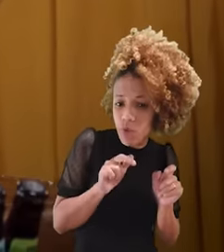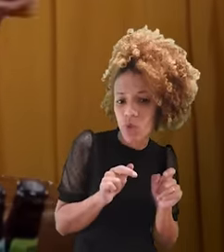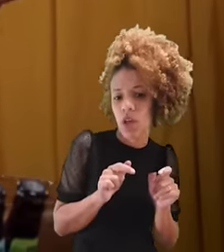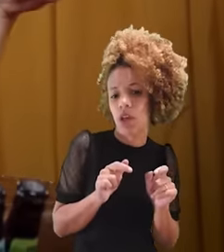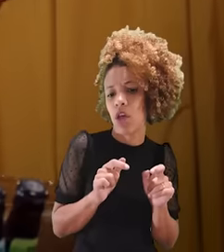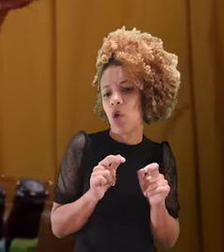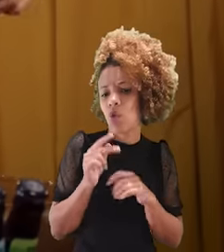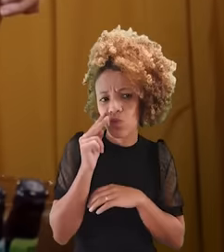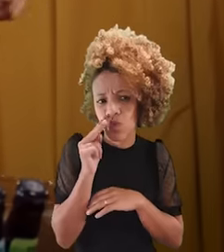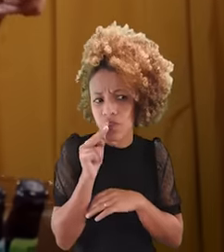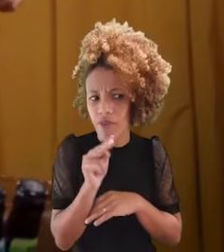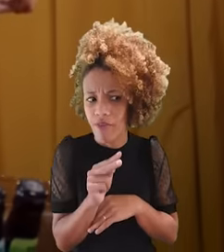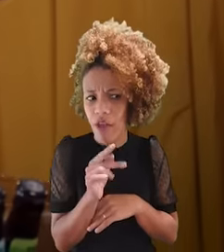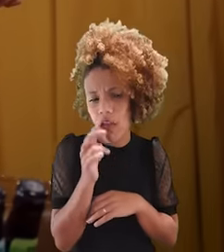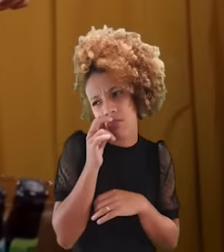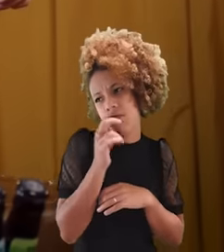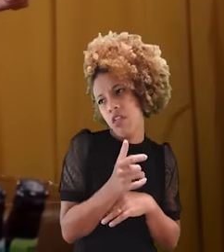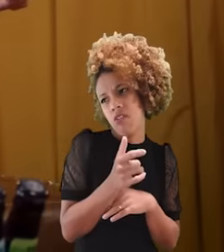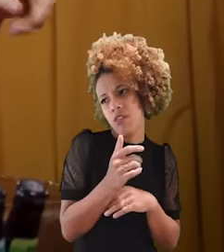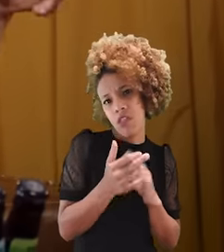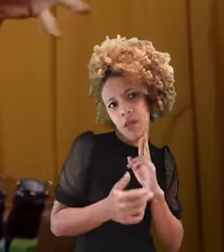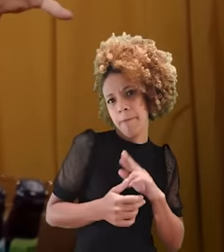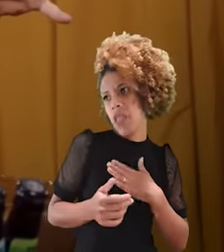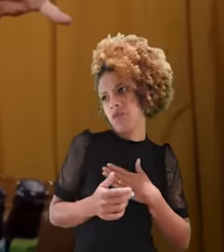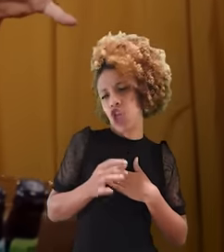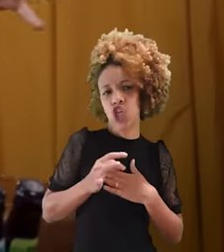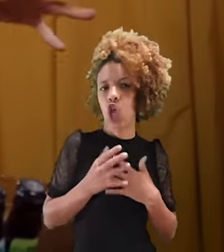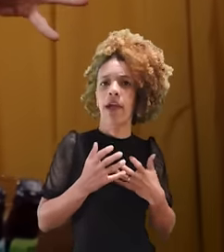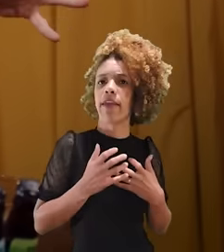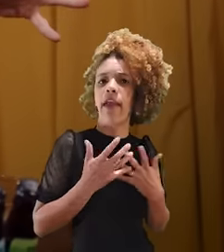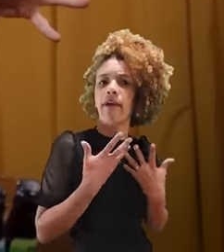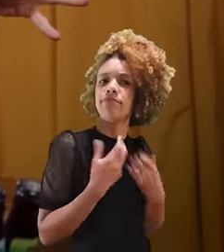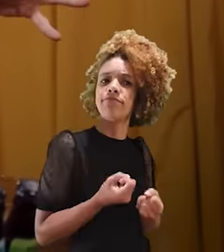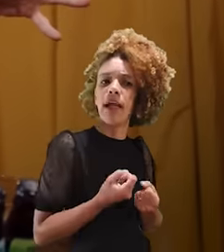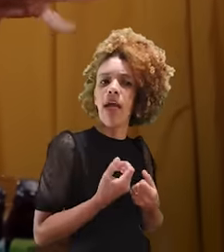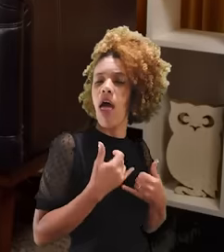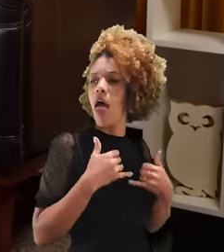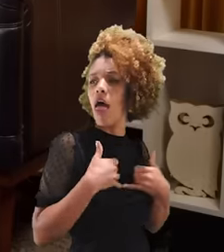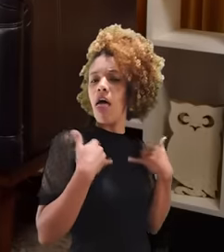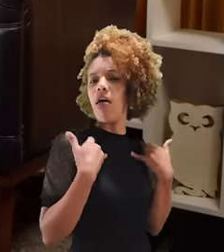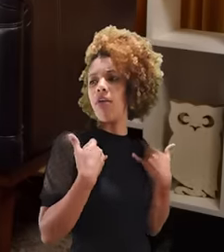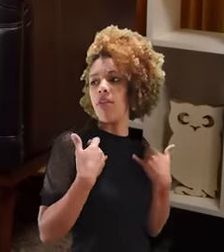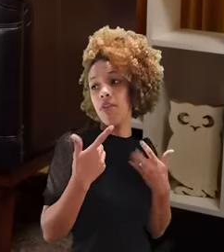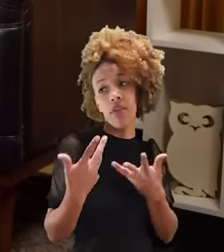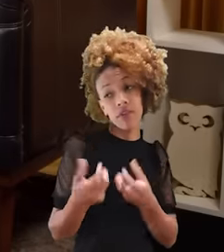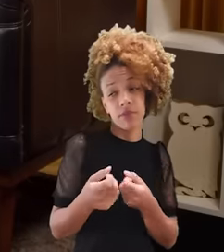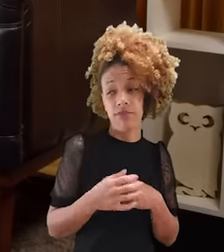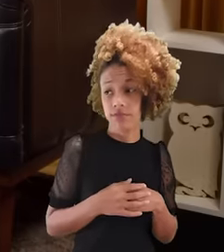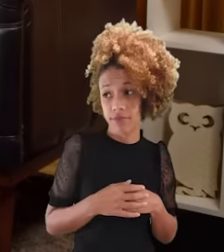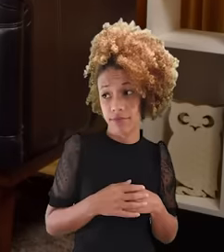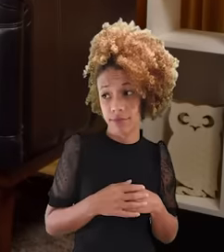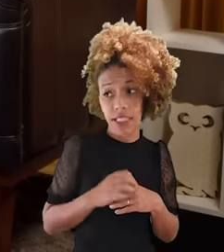está verdadeiramente interessada na resposta ela só tá querendo ser reafirmada Ah ela aceita tá